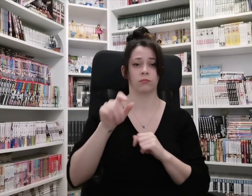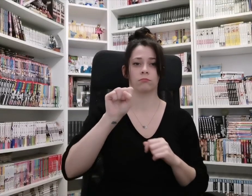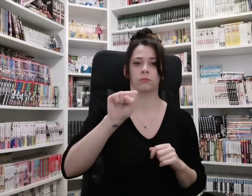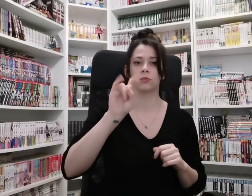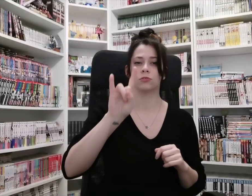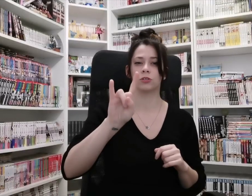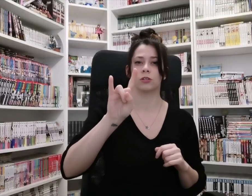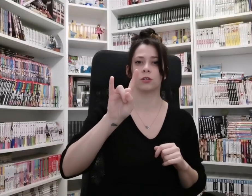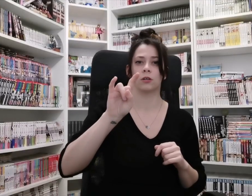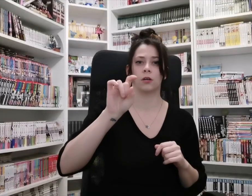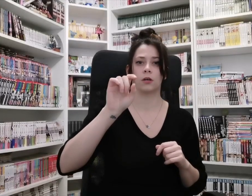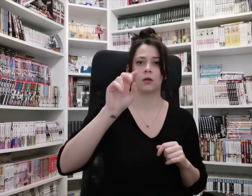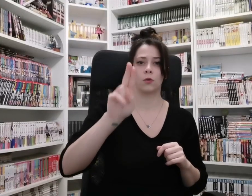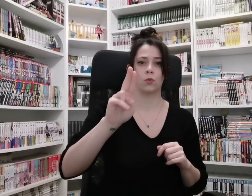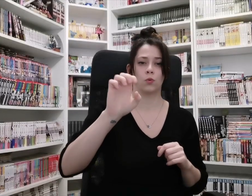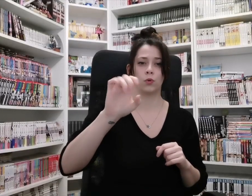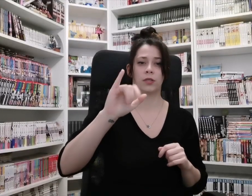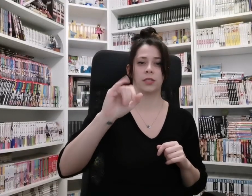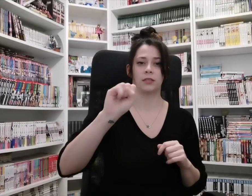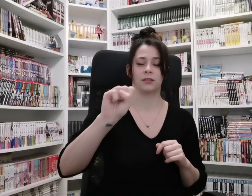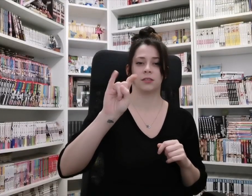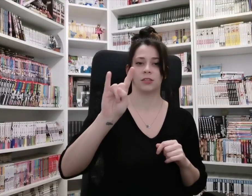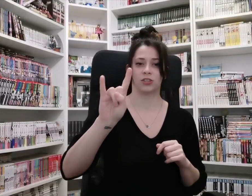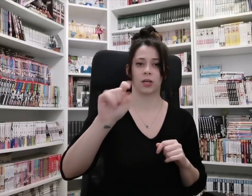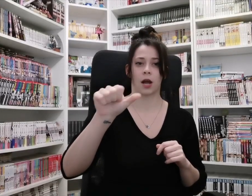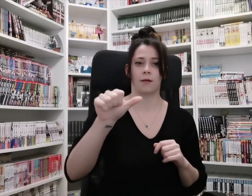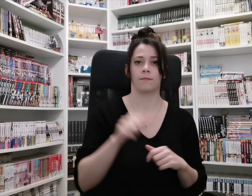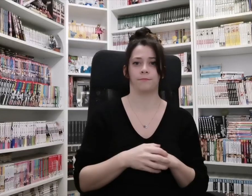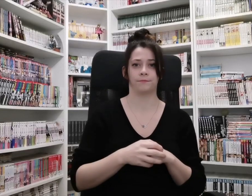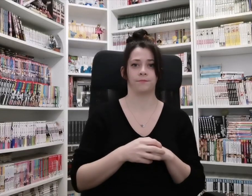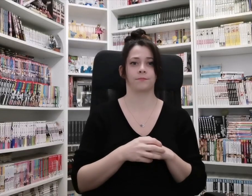chez l'éditeur Shueisha.